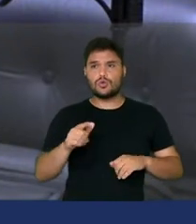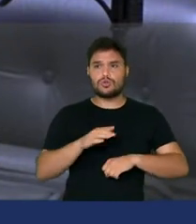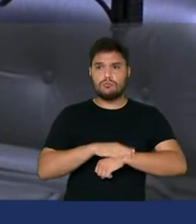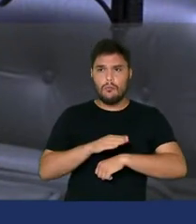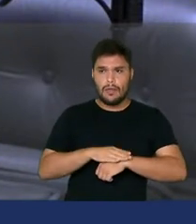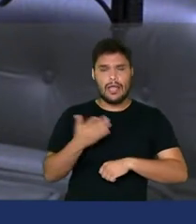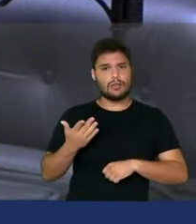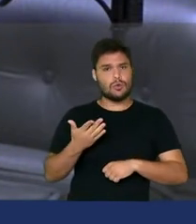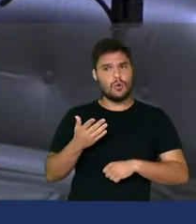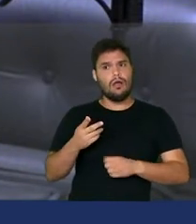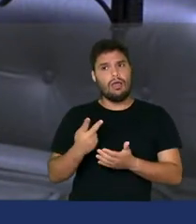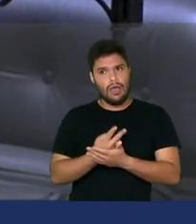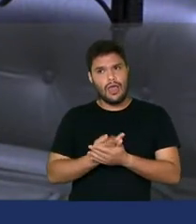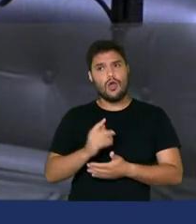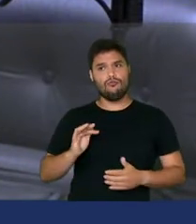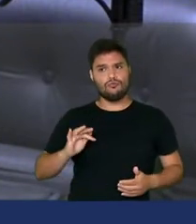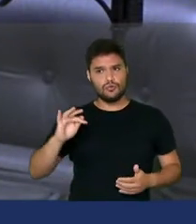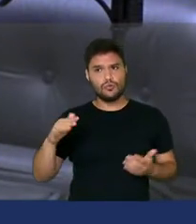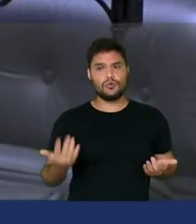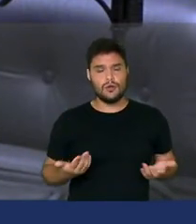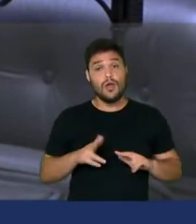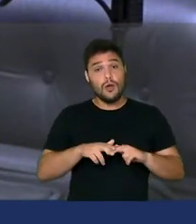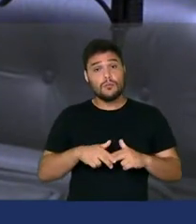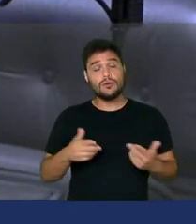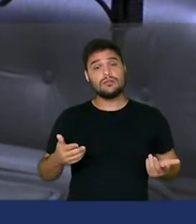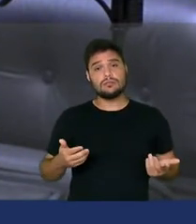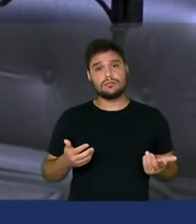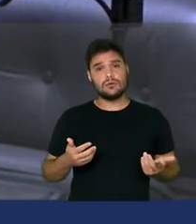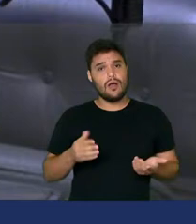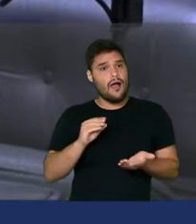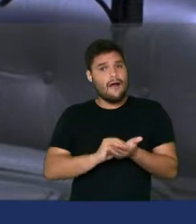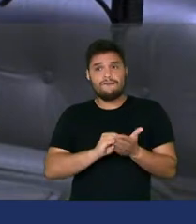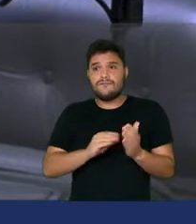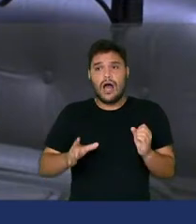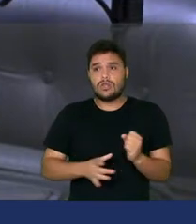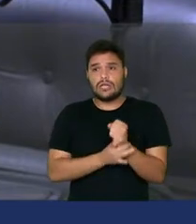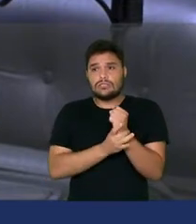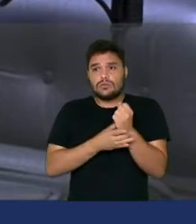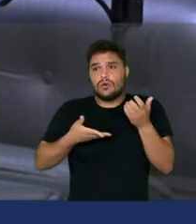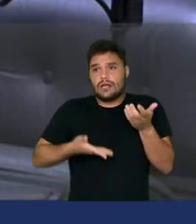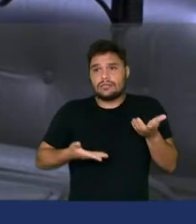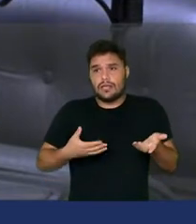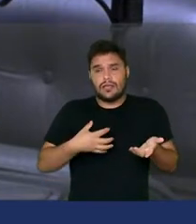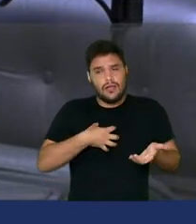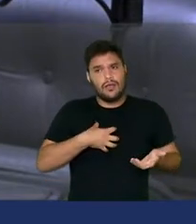RIO, POR FAVOR MEU GESTO E TERÁINCLUSIVE PARA OUTROS MOMENTOS DE COERÊNCIA DO FUTURO E DE OUTRA FORMA A INSEGURANÇA PASSA A TOMAR CONTA DO MEU CORAÇÃO. PORQUE